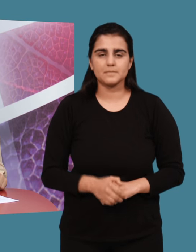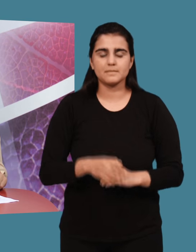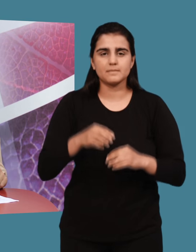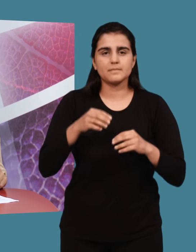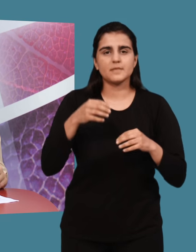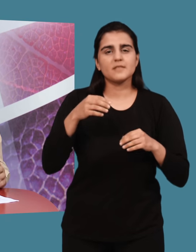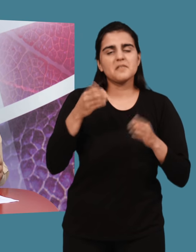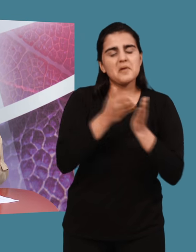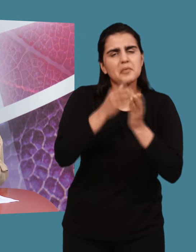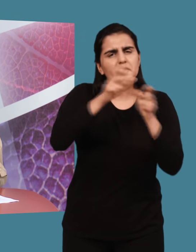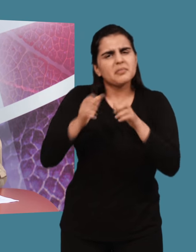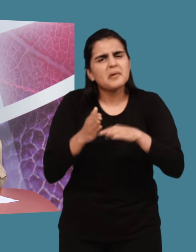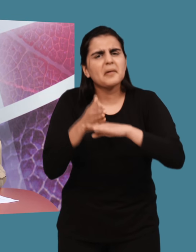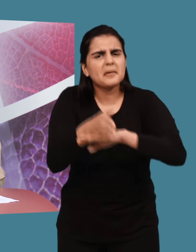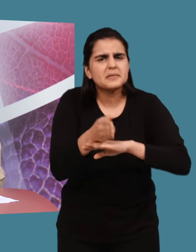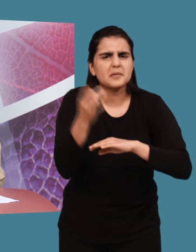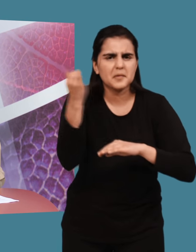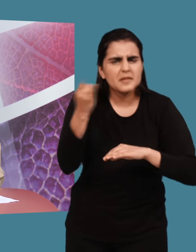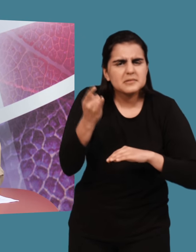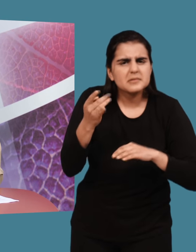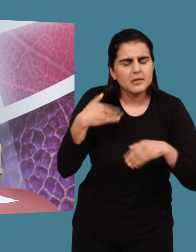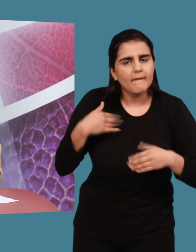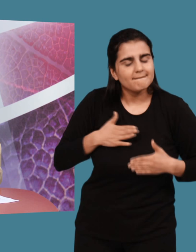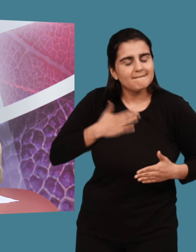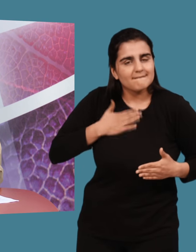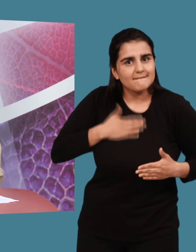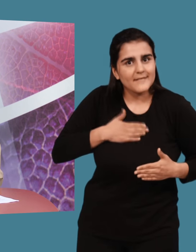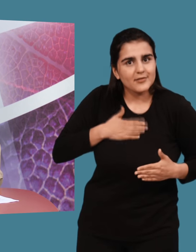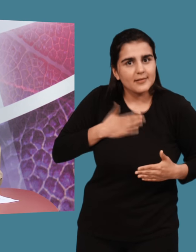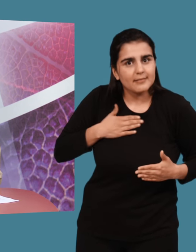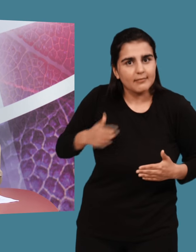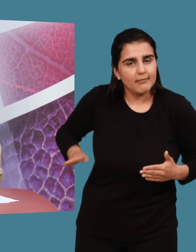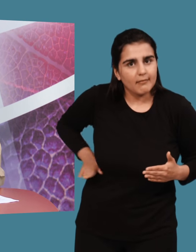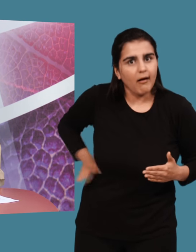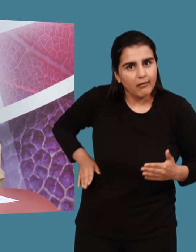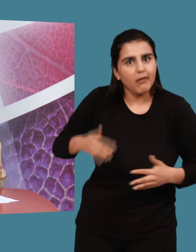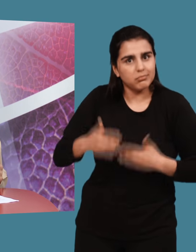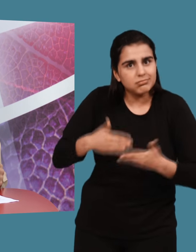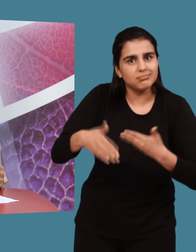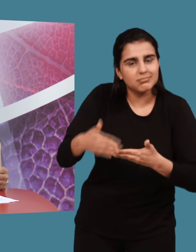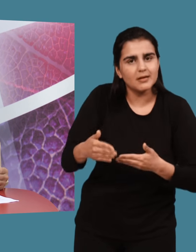Y cuando los alumnos ingresan a la Universidad, lo hacen con todas las expectativas, con el mucho entusiasmo.